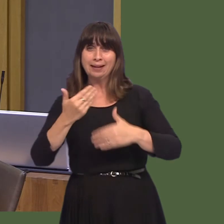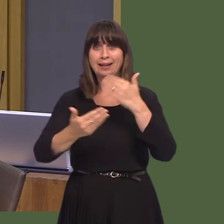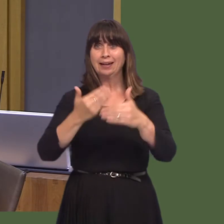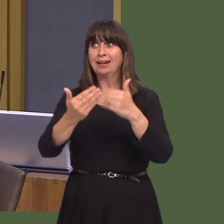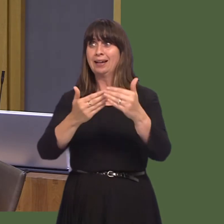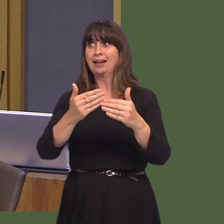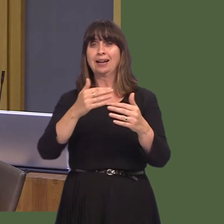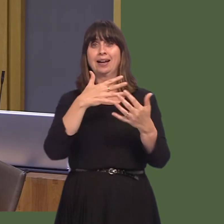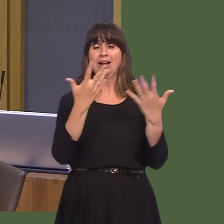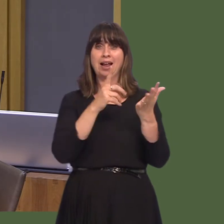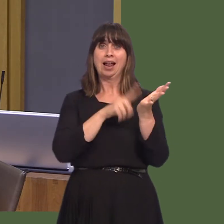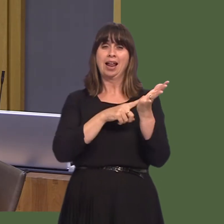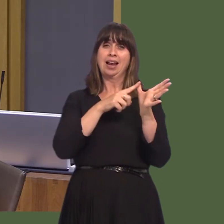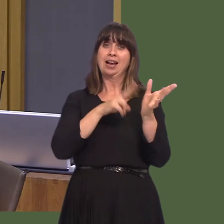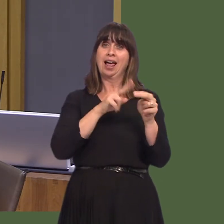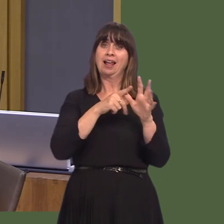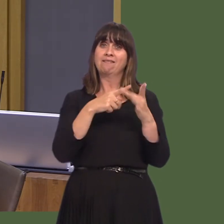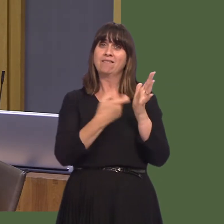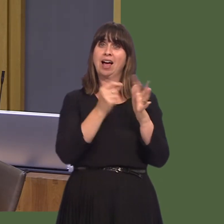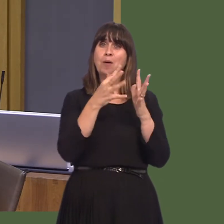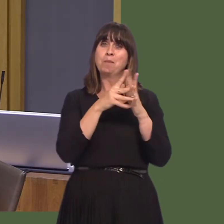yn Llanfairpwllgwyngyll, ac i ailagor llinell drÍn Amlwch.